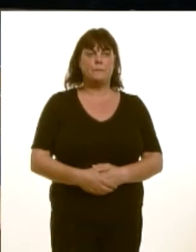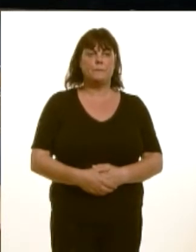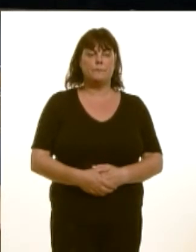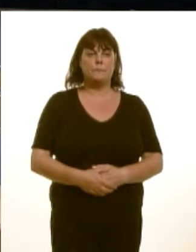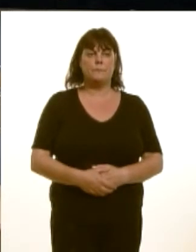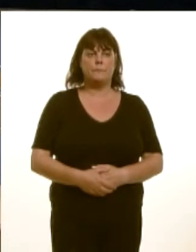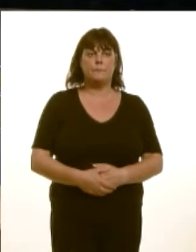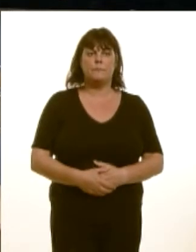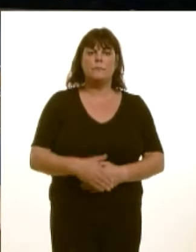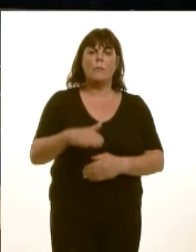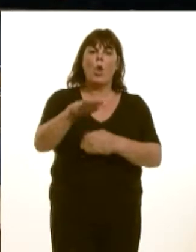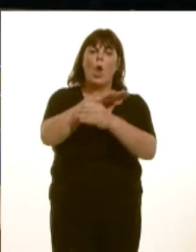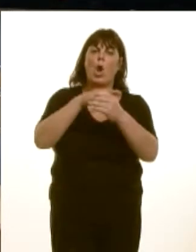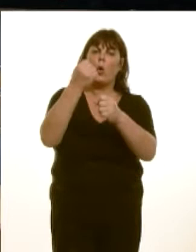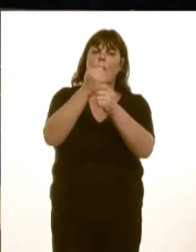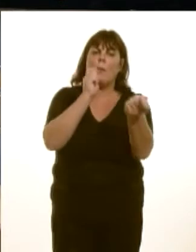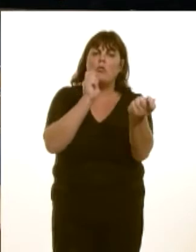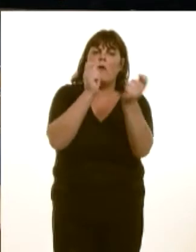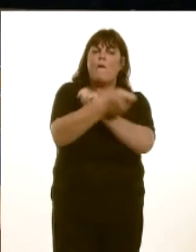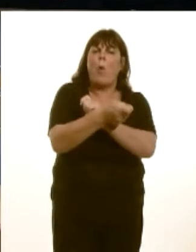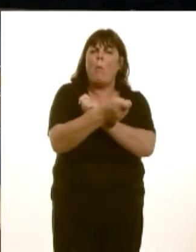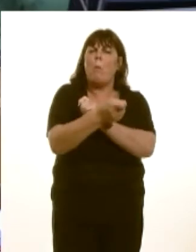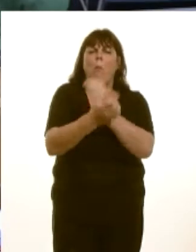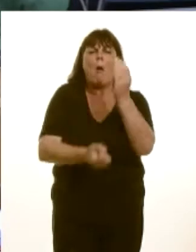OAQ(4)1864(FM) Carwyn Jones: Gwnaeth y Gweinidog ddatganiad ar hwn yr wythnos diwethaf.